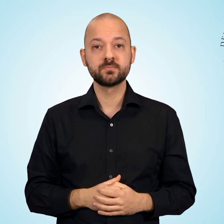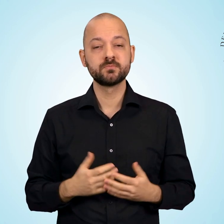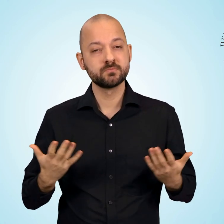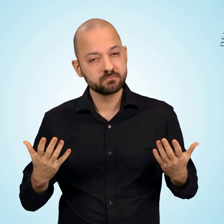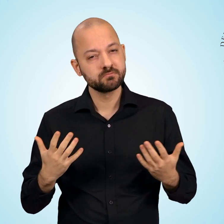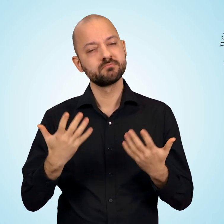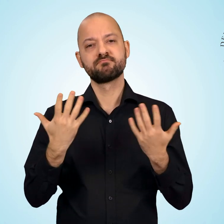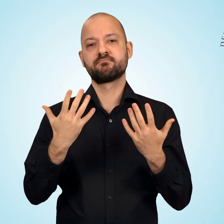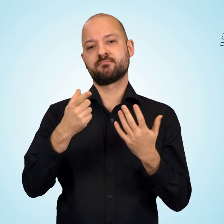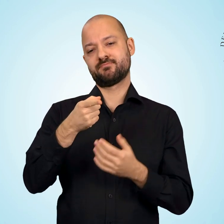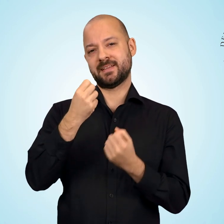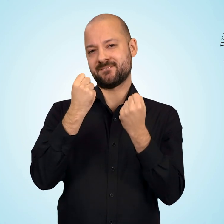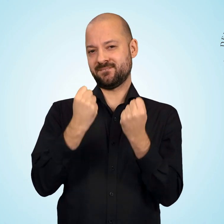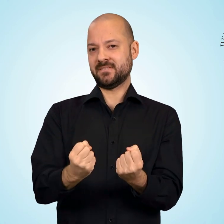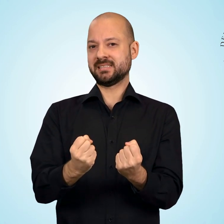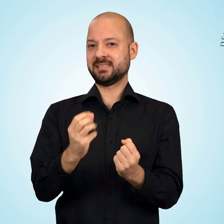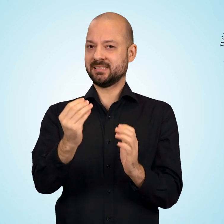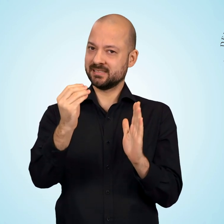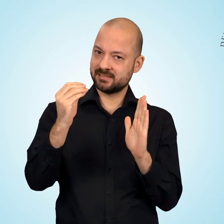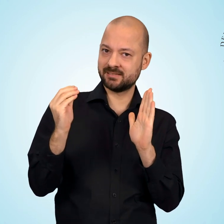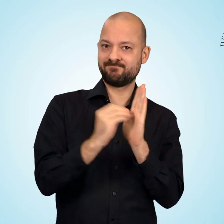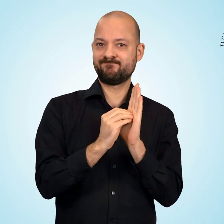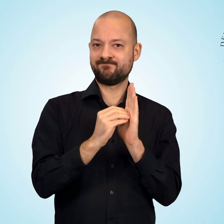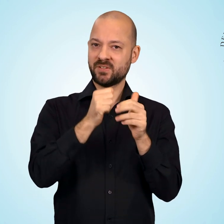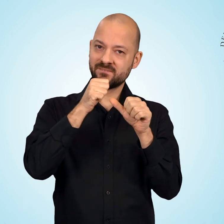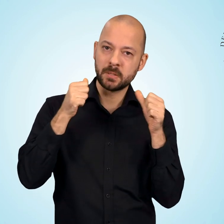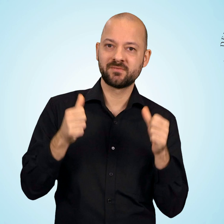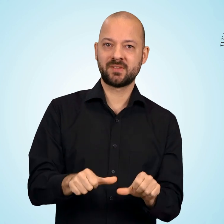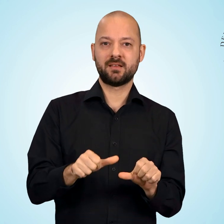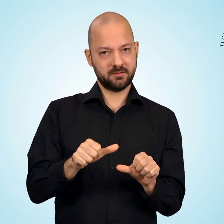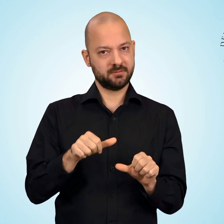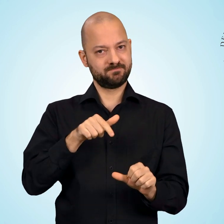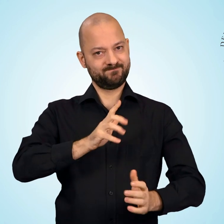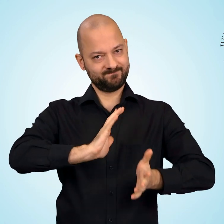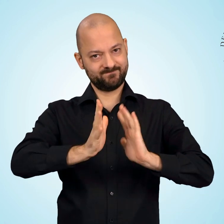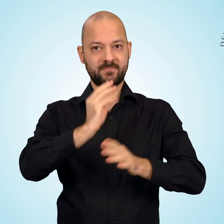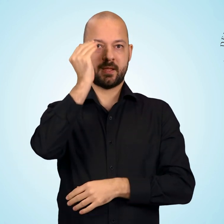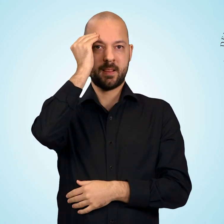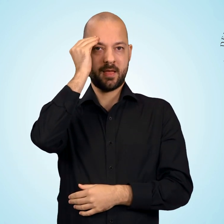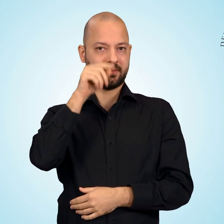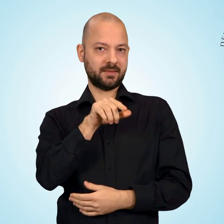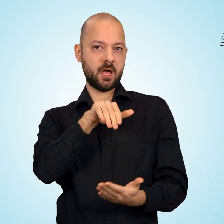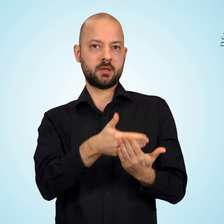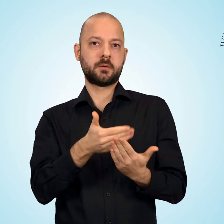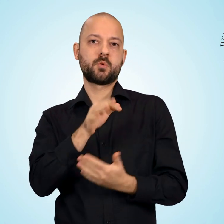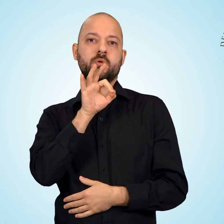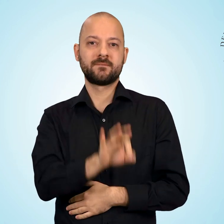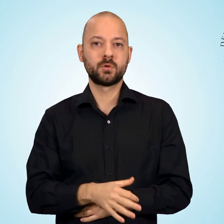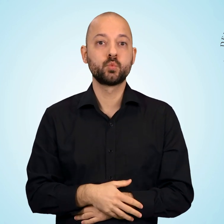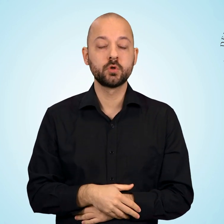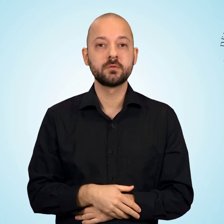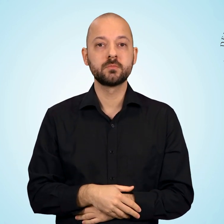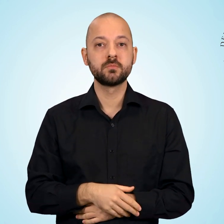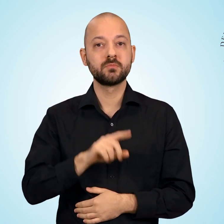Eine verpflichtenden Festschreibung von Angeboten zum Erlernen der Gebärdensprache